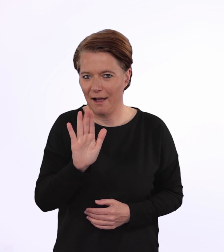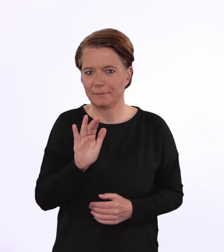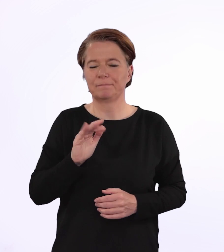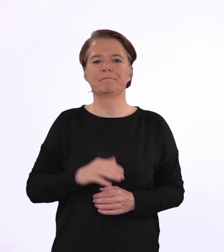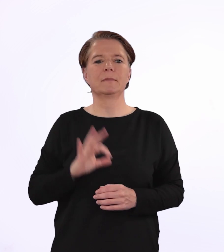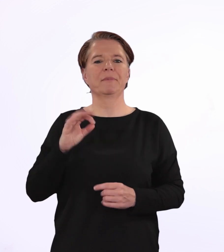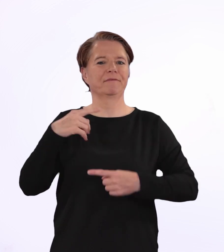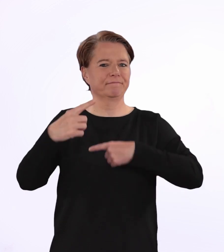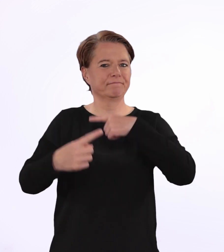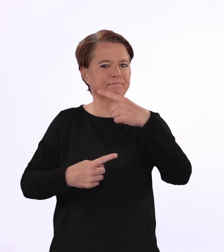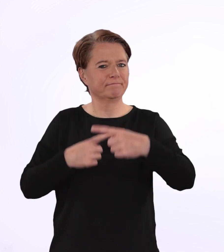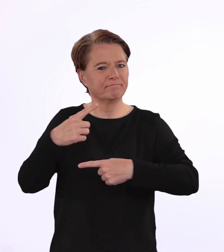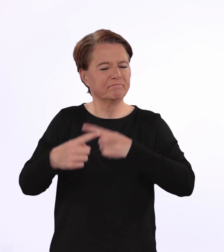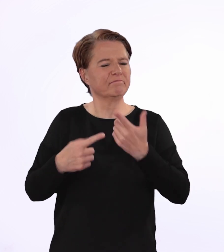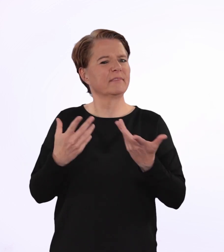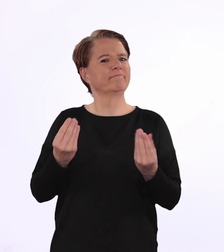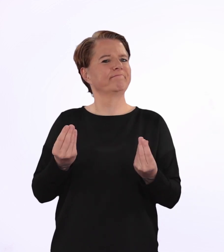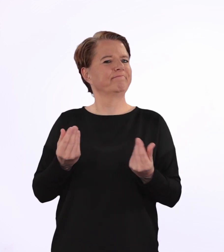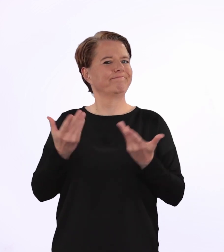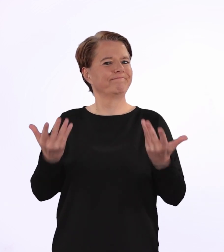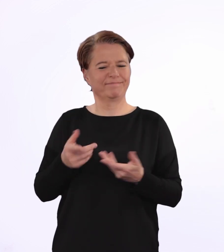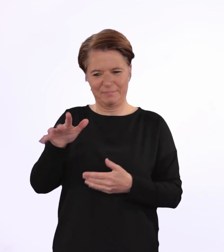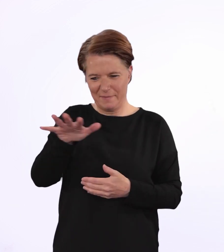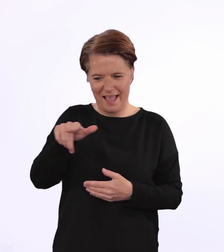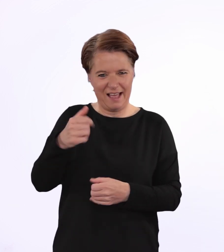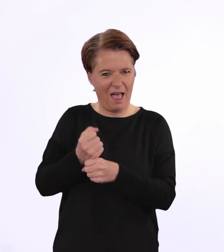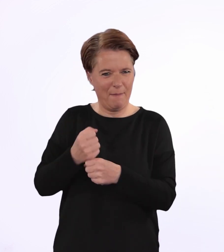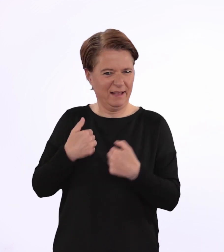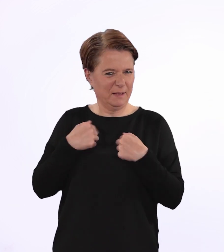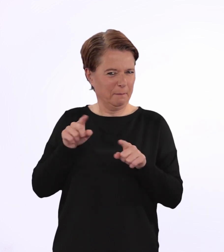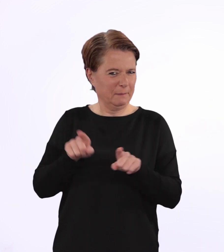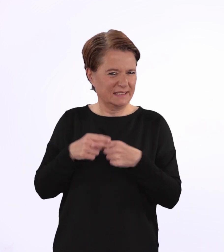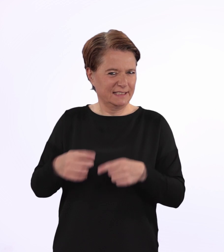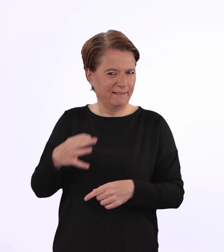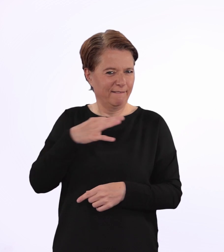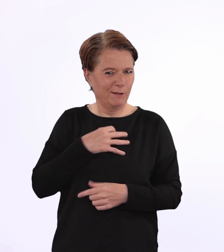Und ja, doch irgendwann habe ich gemerkt, dass es vielleicht nicht ganz mein Aufgabenfeld ist,